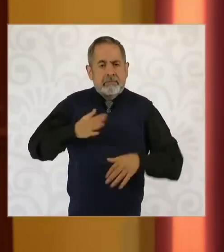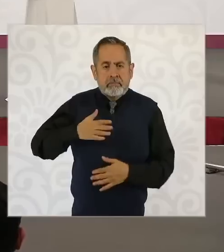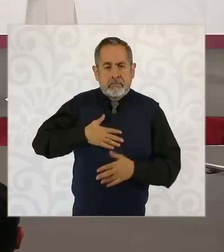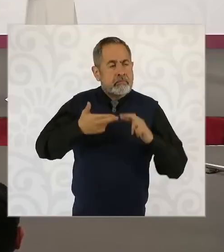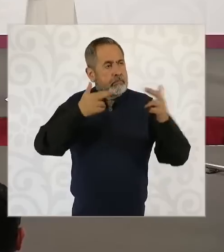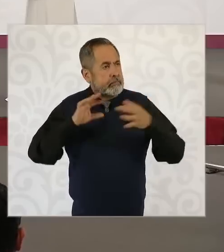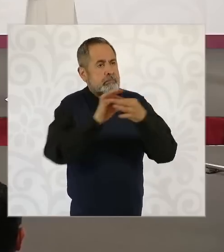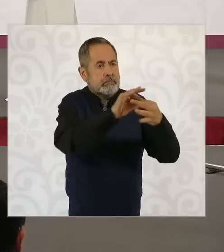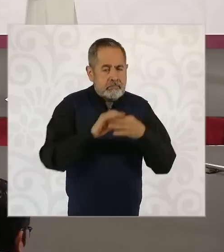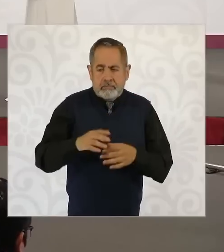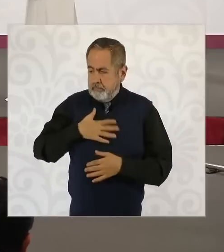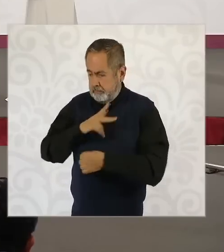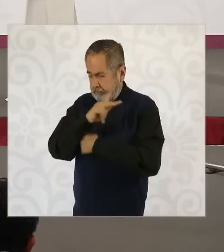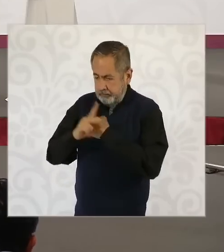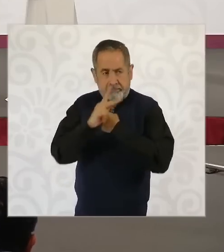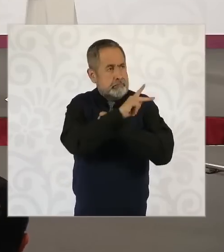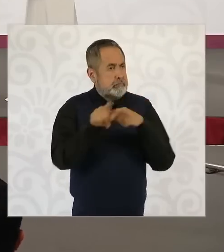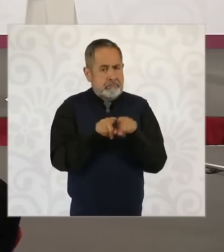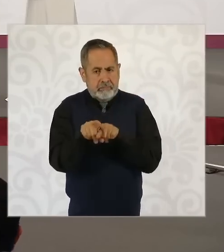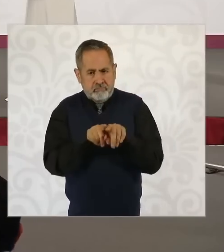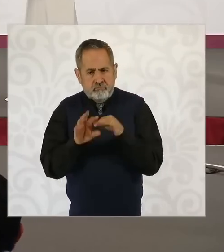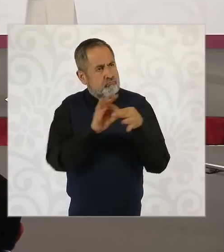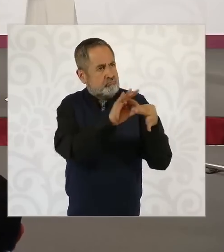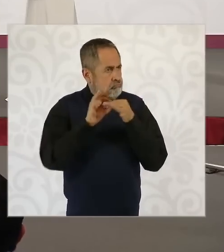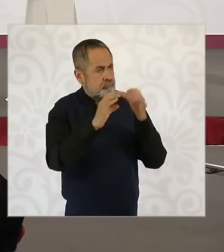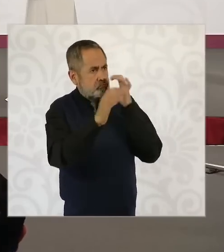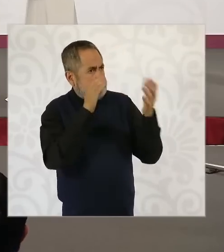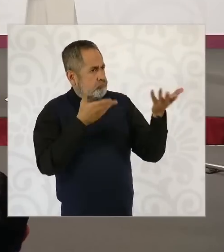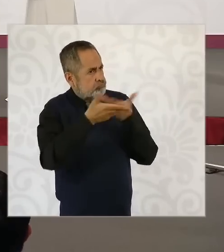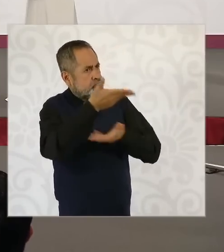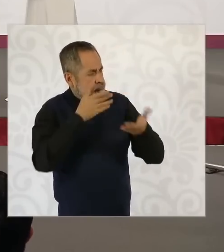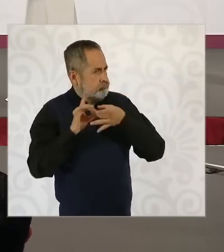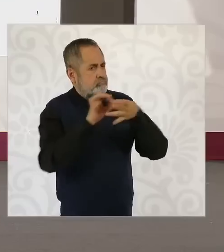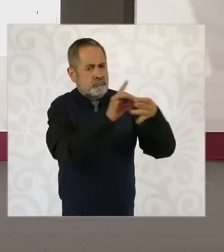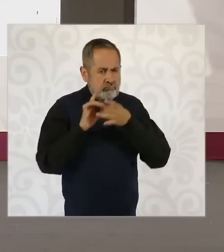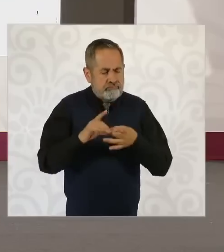pueblos hermanos se fortalecen desde el diálogo y el entendimiento mutuo tendiendo puentes y no